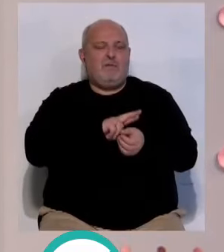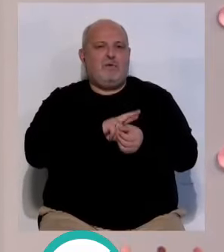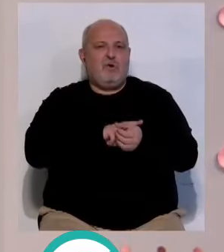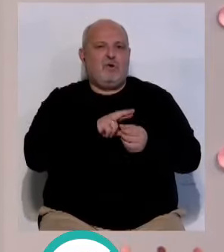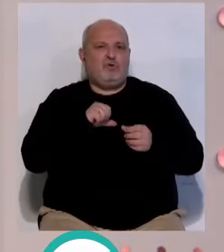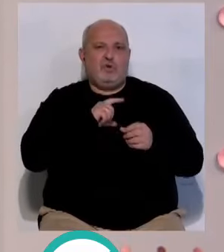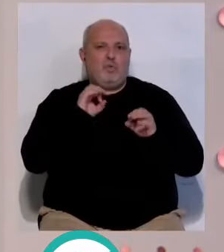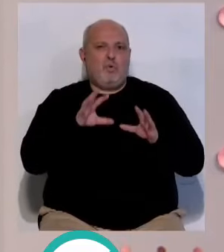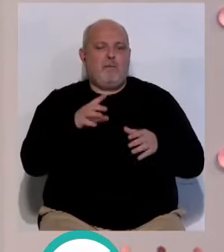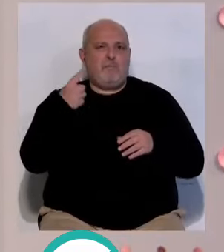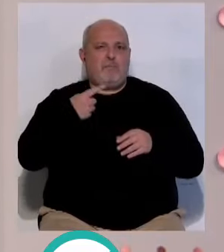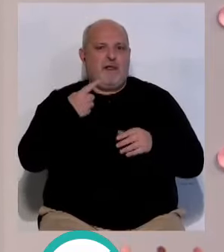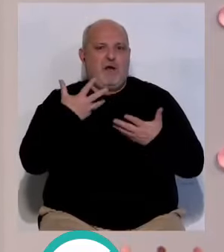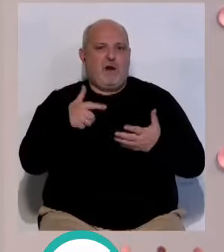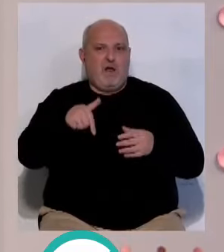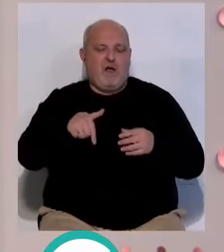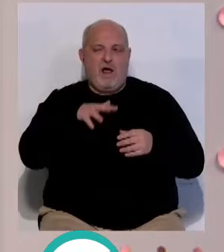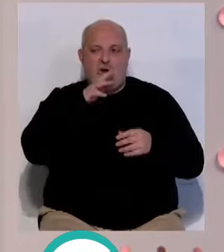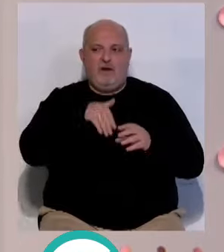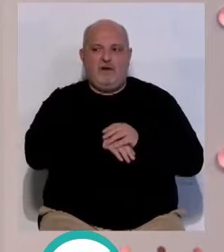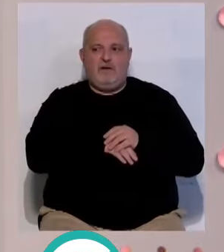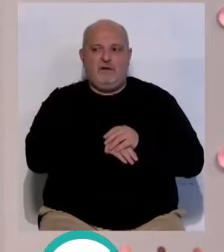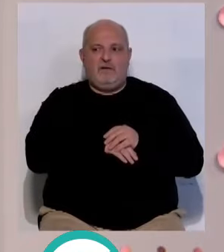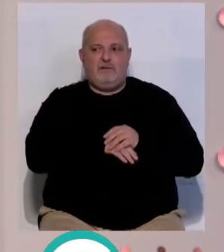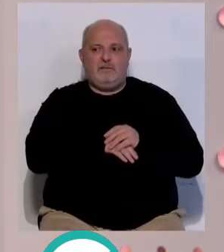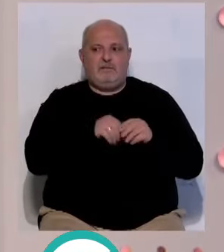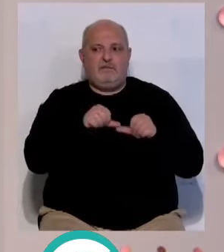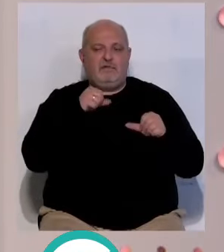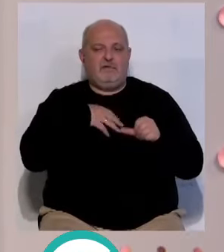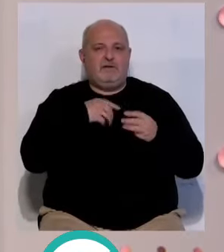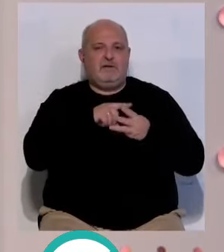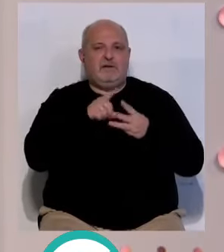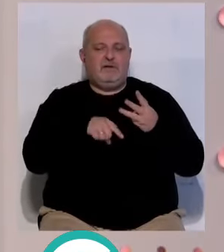para jugar en la primera división española hoy en día nosotros no podemos tener un delantero